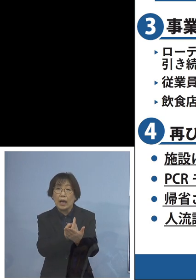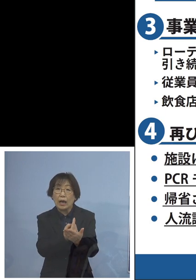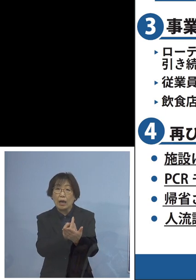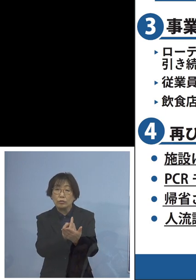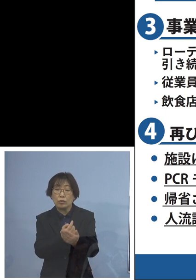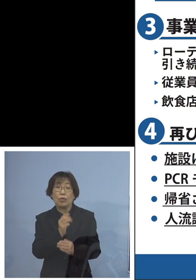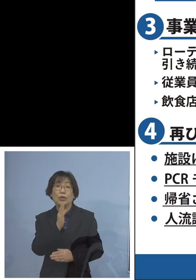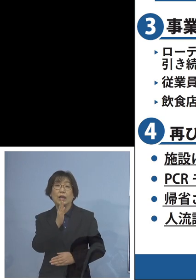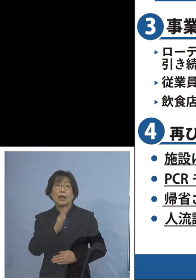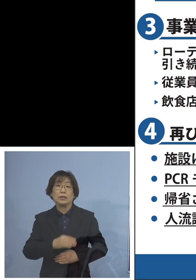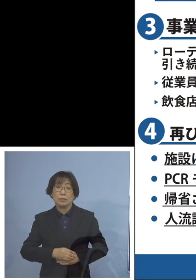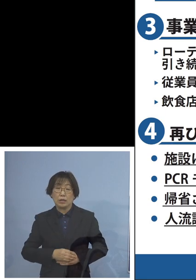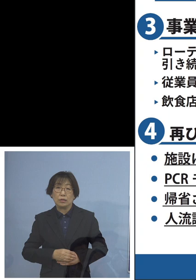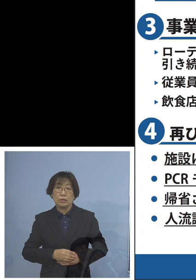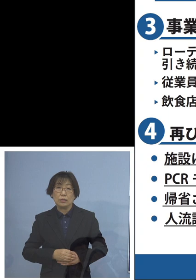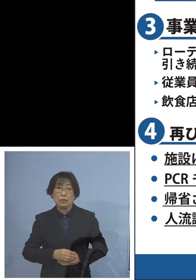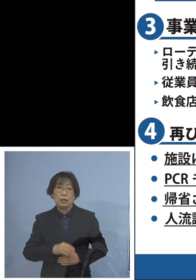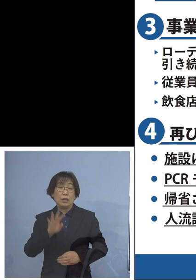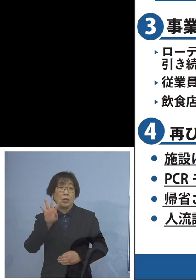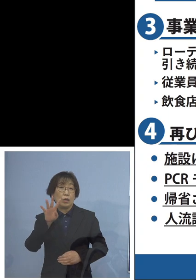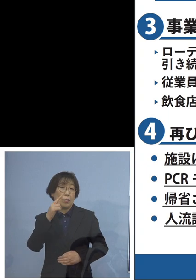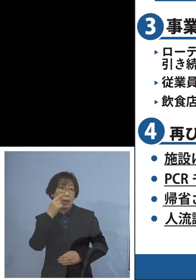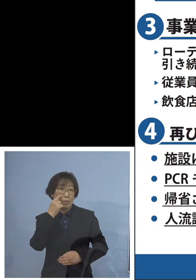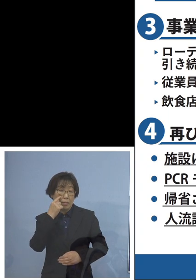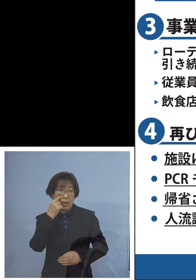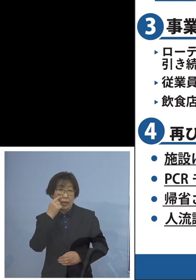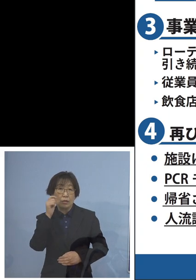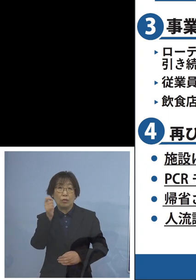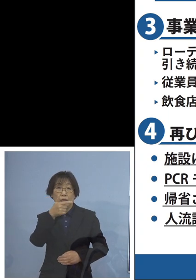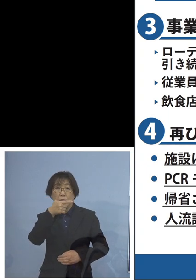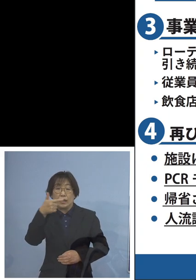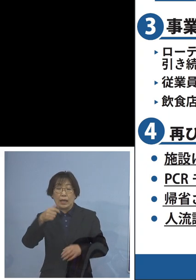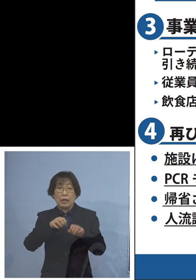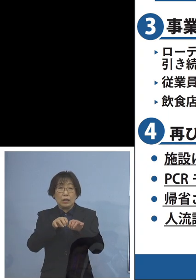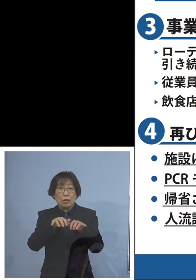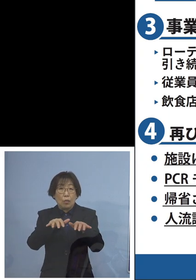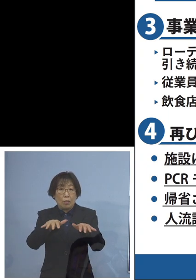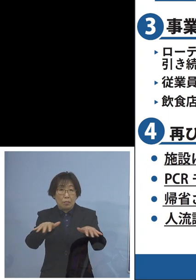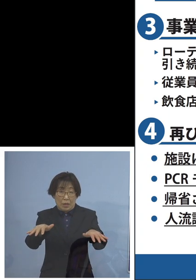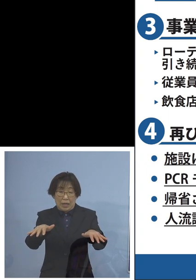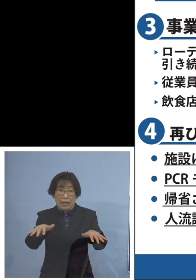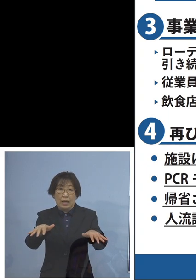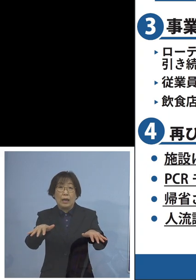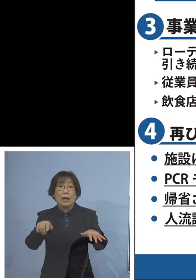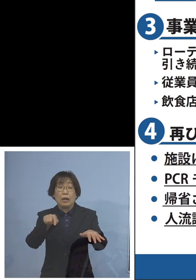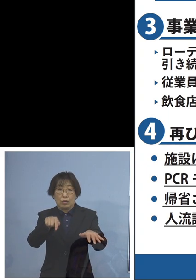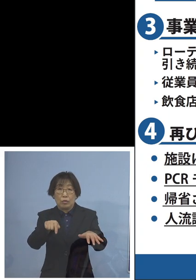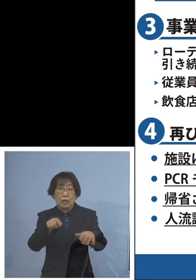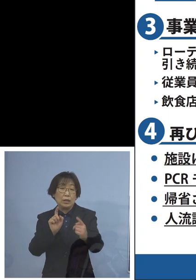また4番目として、「第6波」 これを迎え撃っていくためにも